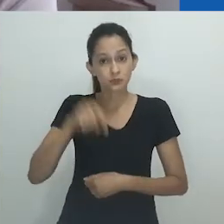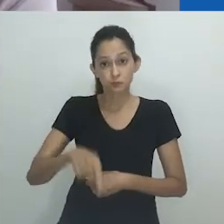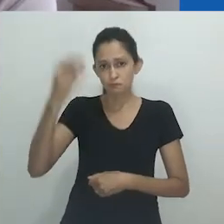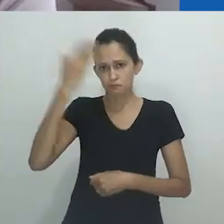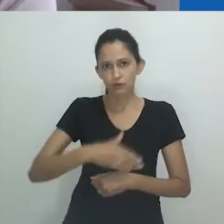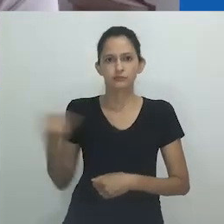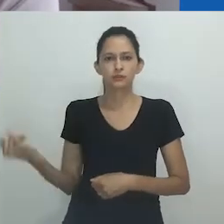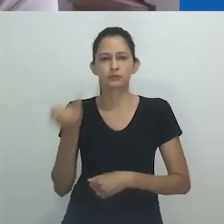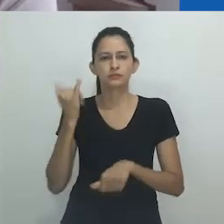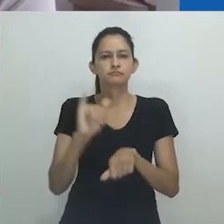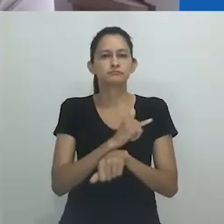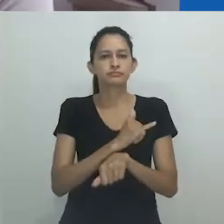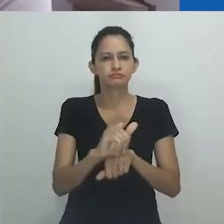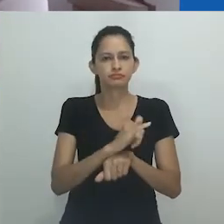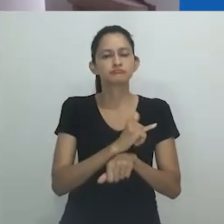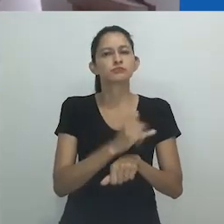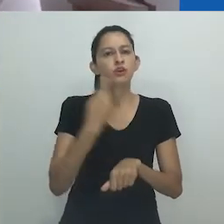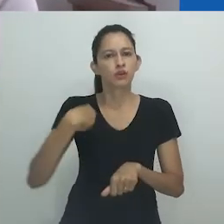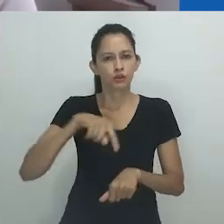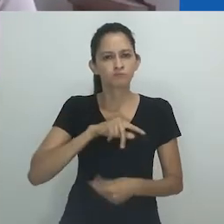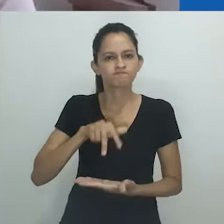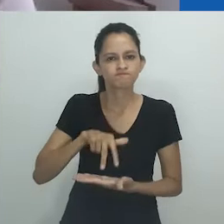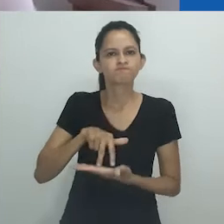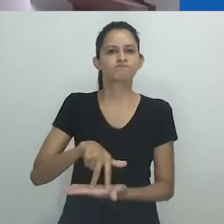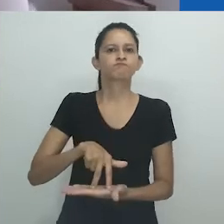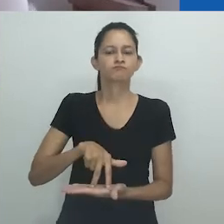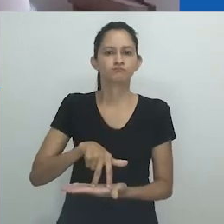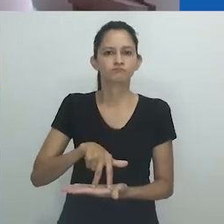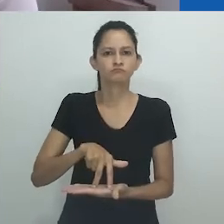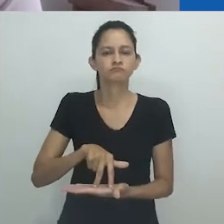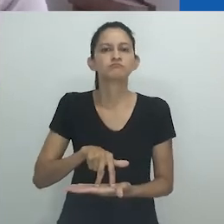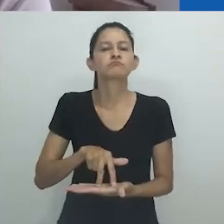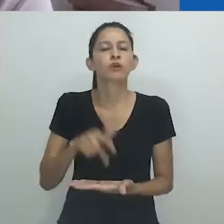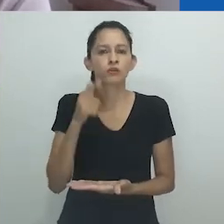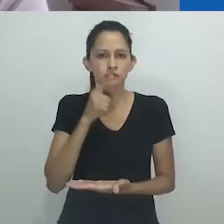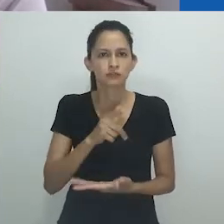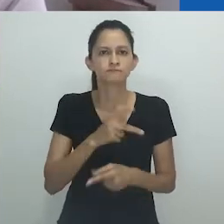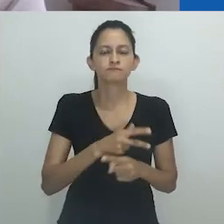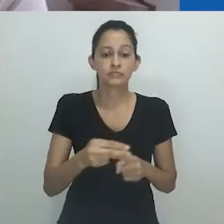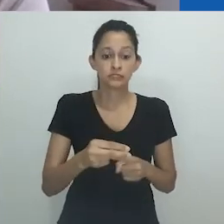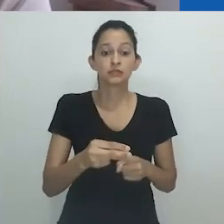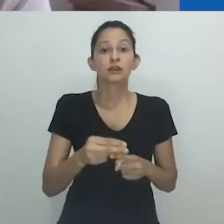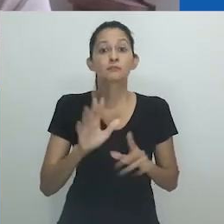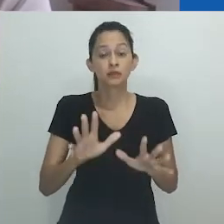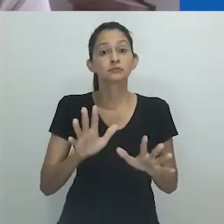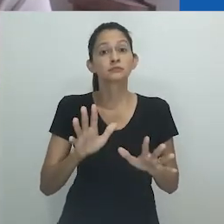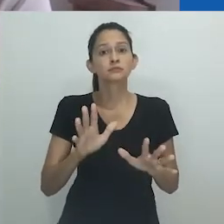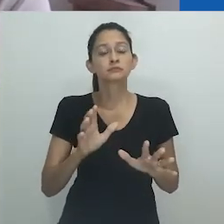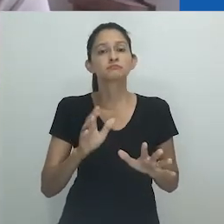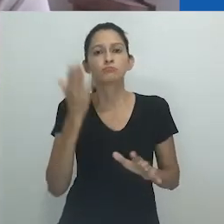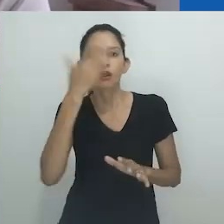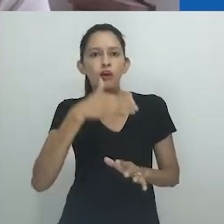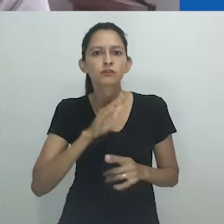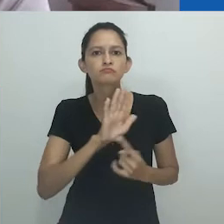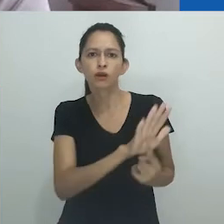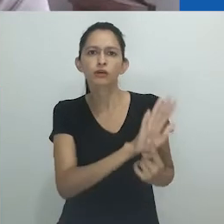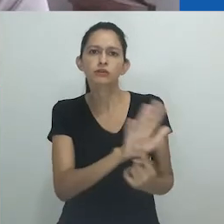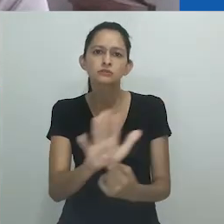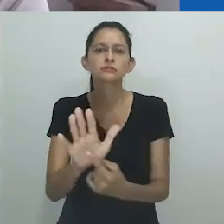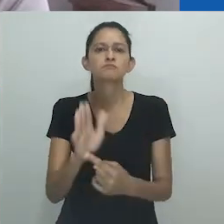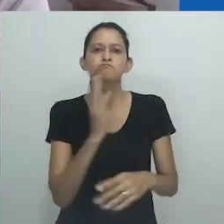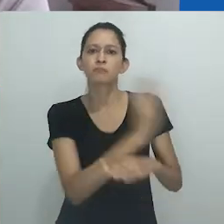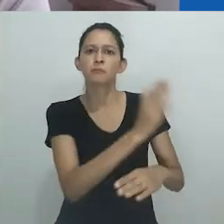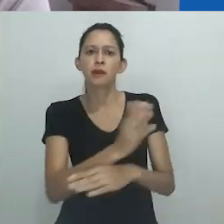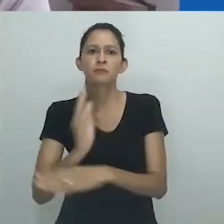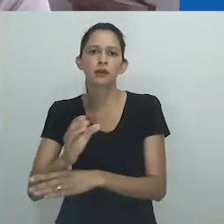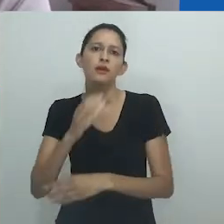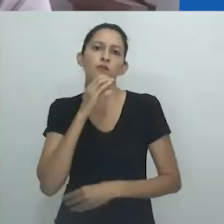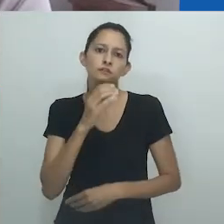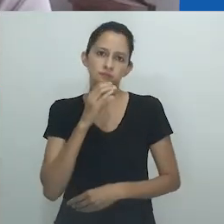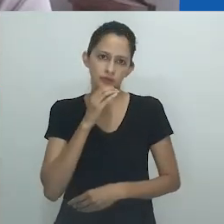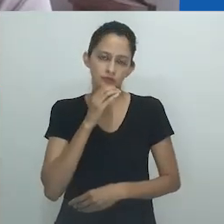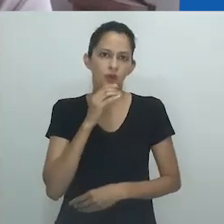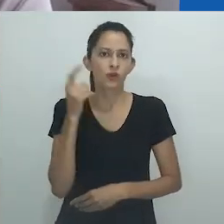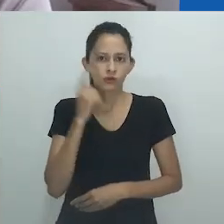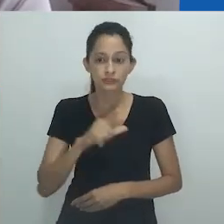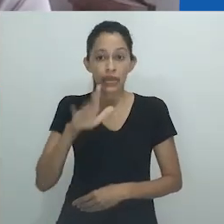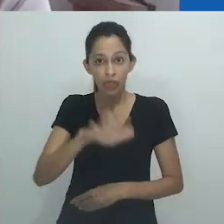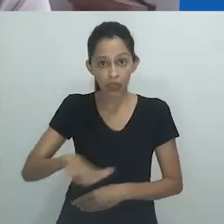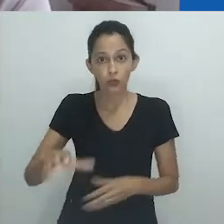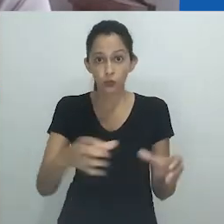Aí está a importância estratégica de resistir ao autoritarismo e aos abusos com o conhecimento, com a troca e com a insubmissão dos saberes.